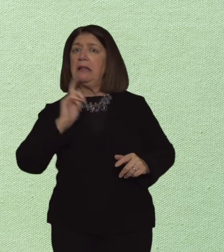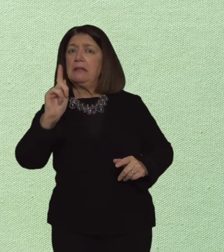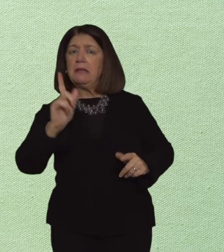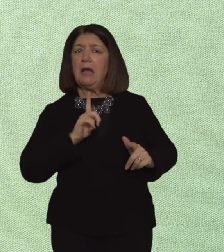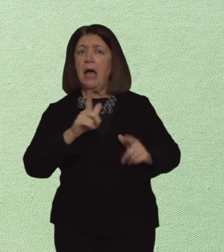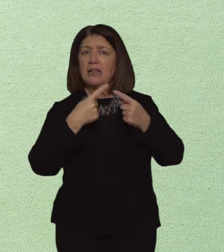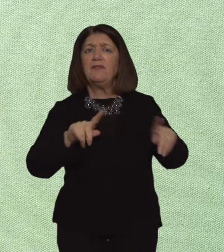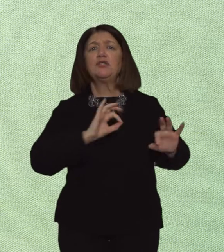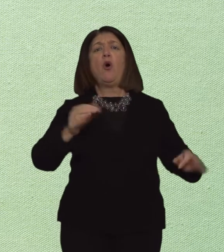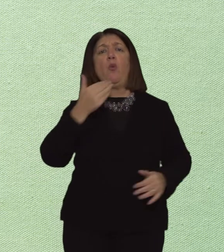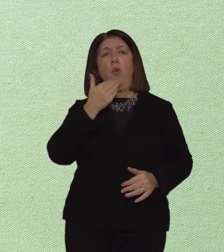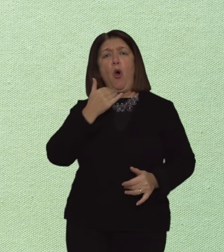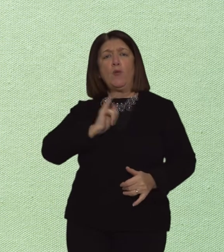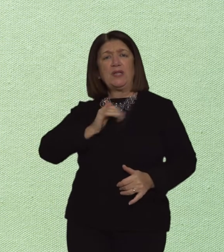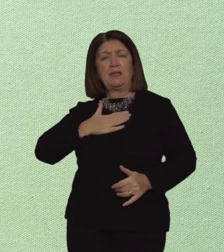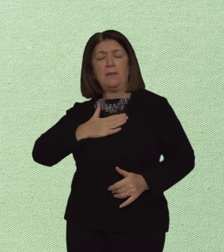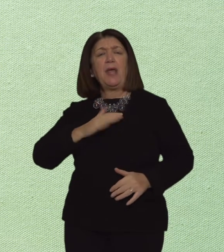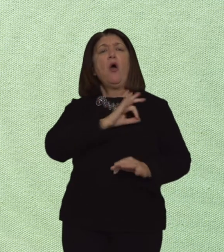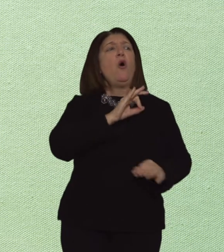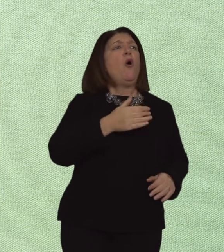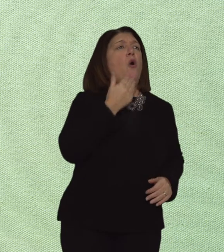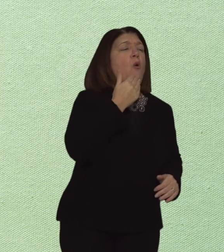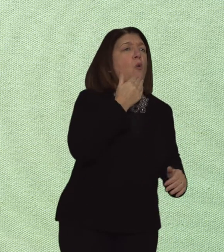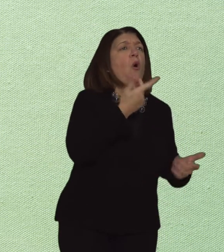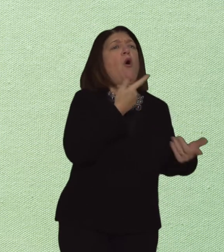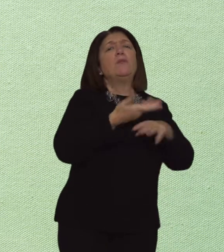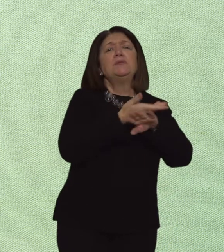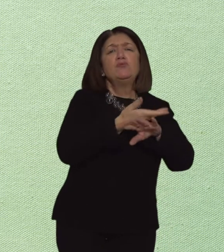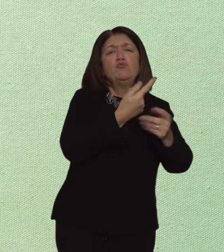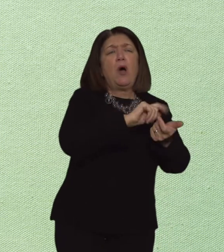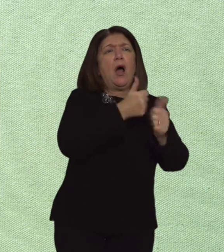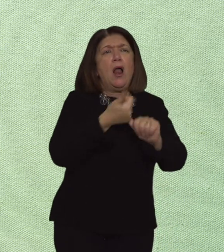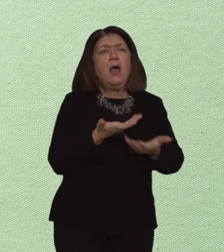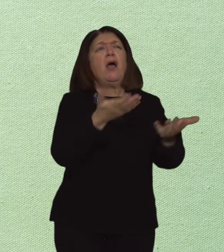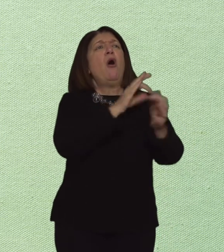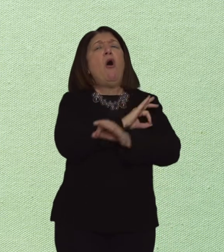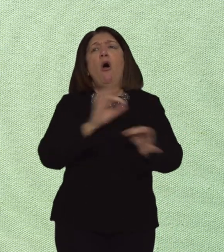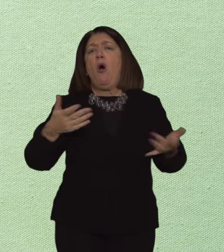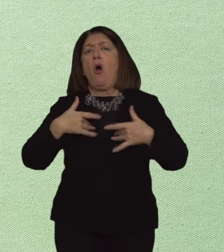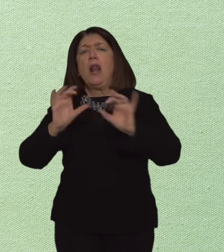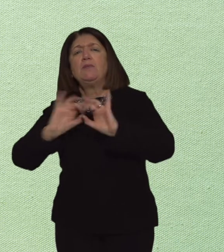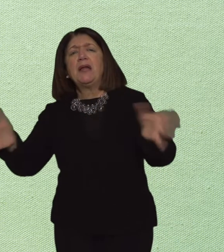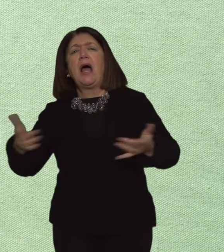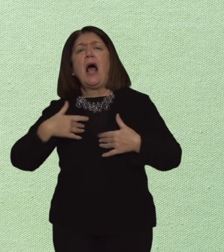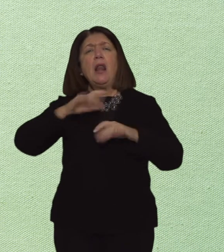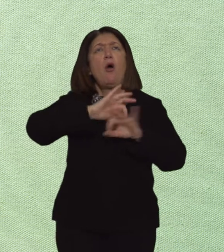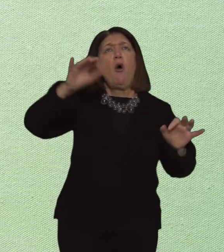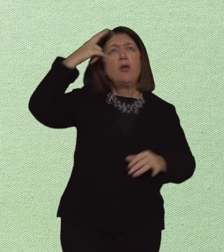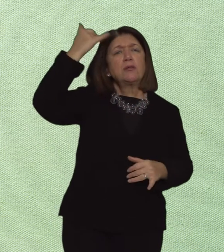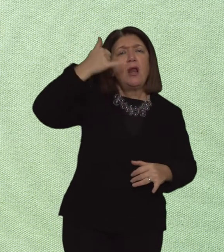caucasico, sono eterosessuale, sono liberale, un intellettuale ho un'attività di attivismo politico,